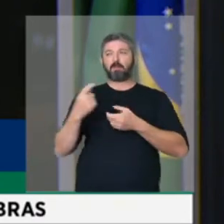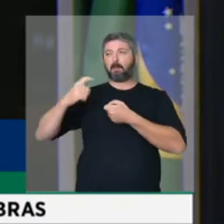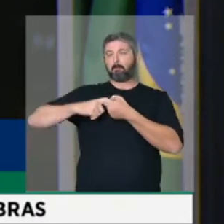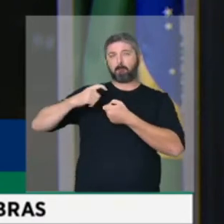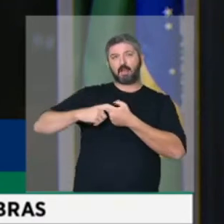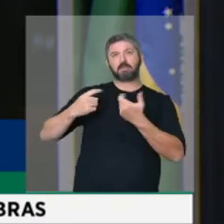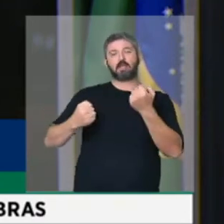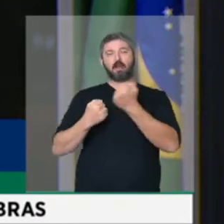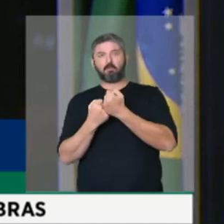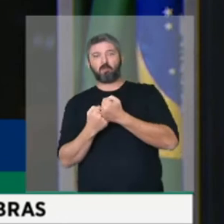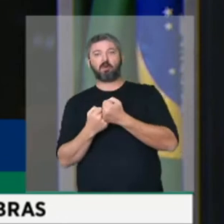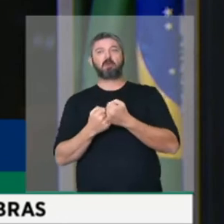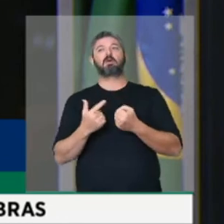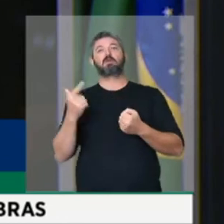GANHANDO, O POVO BRASILEIRO ESTÁ GANHANDO EM VALOR